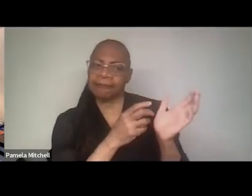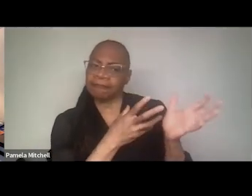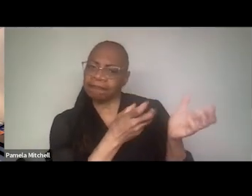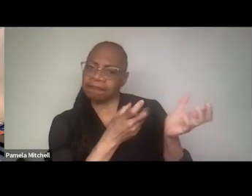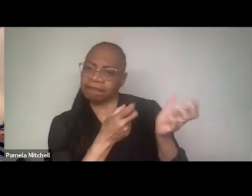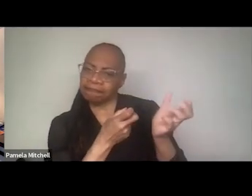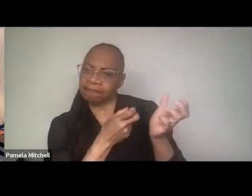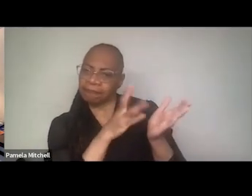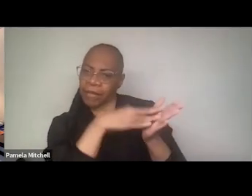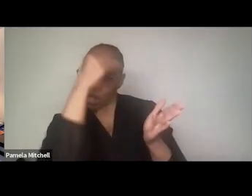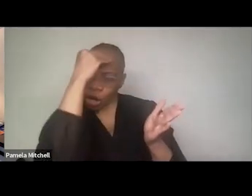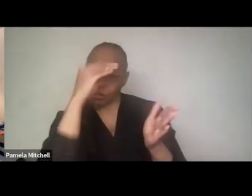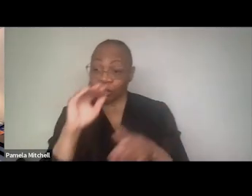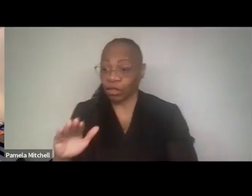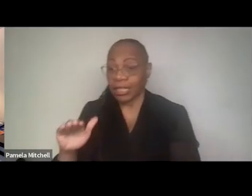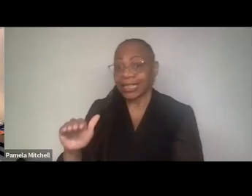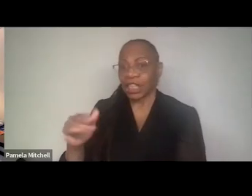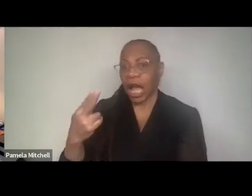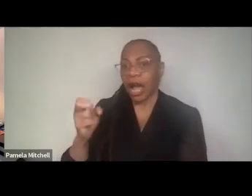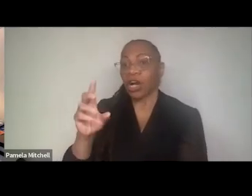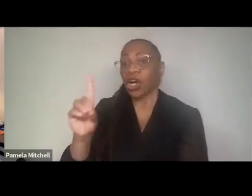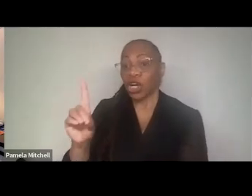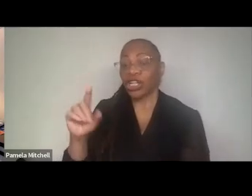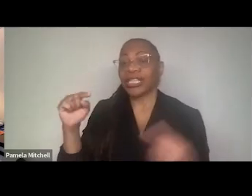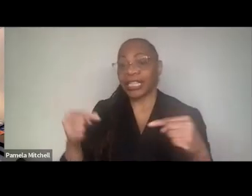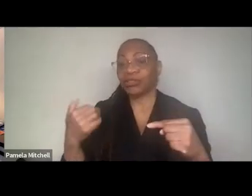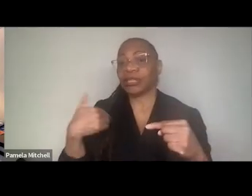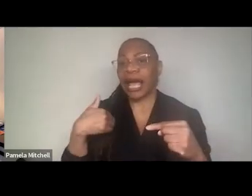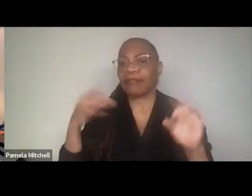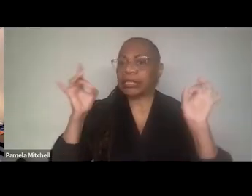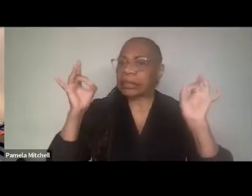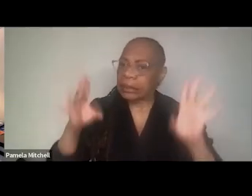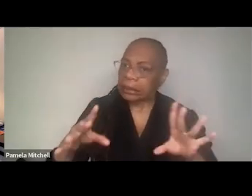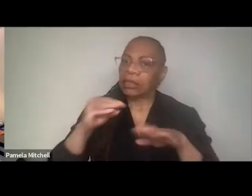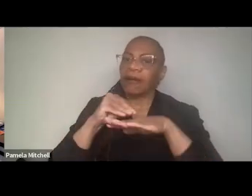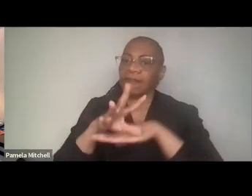pueden tener un efecto devastador. Lo mismo en el otro extremo del espectro, una edad avanzada al momento de la lesión